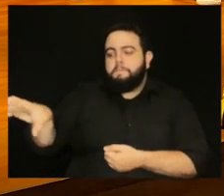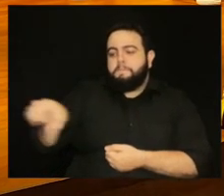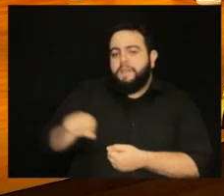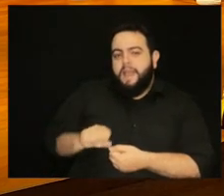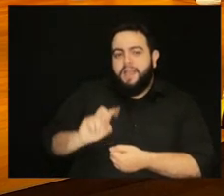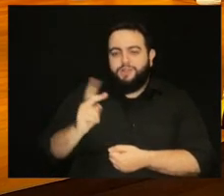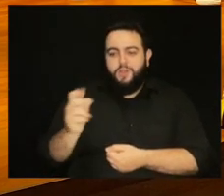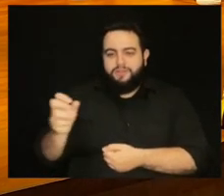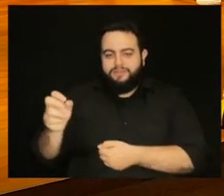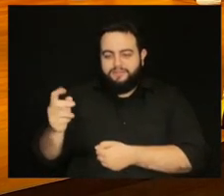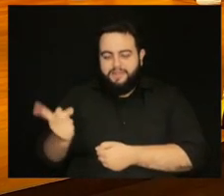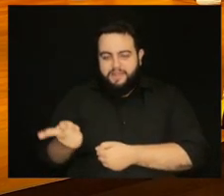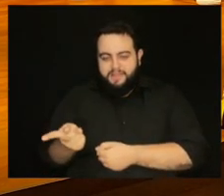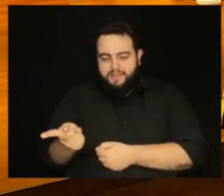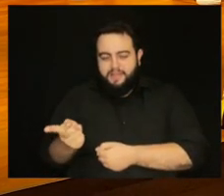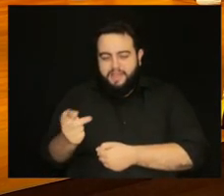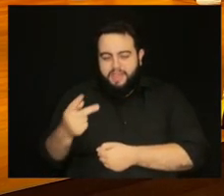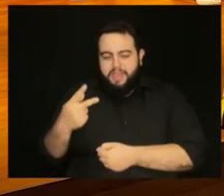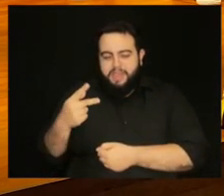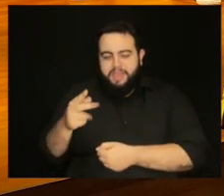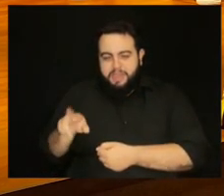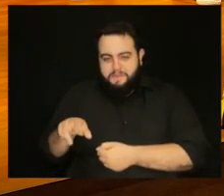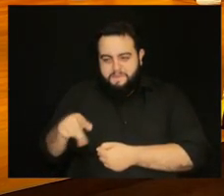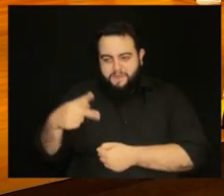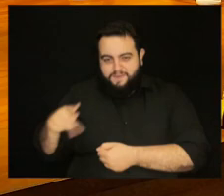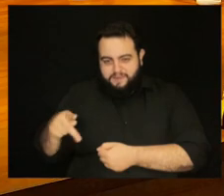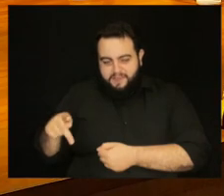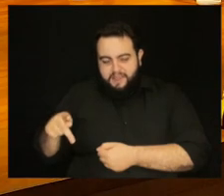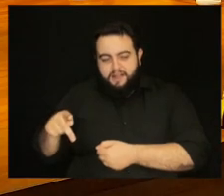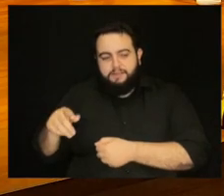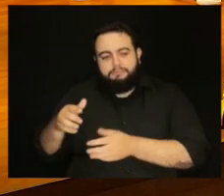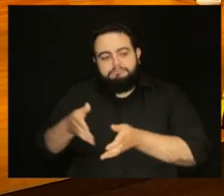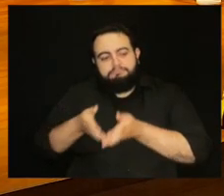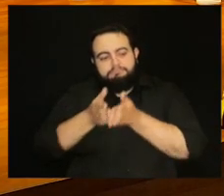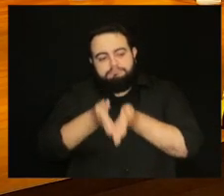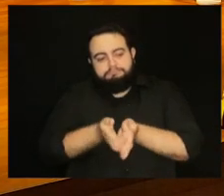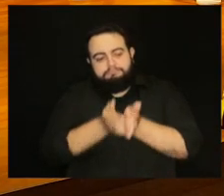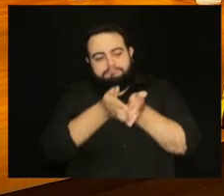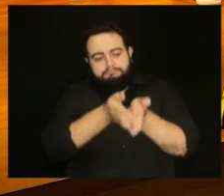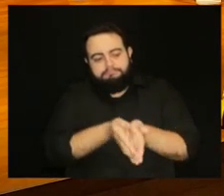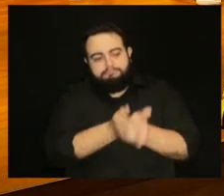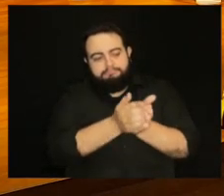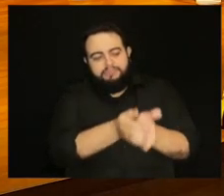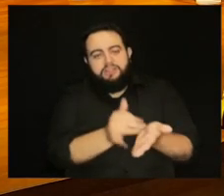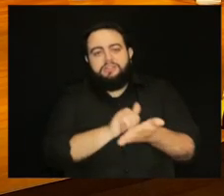pega um barco e vai para Nova York. Aí ele chega em Nova York o que que ele encontra em Nova